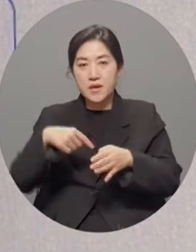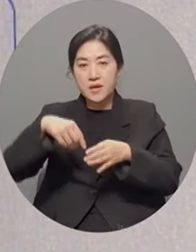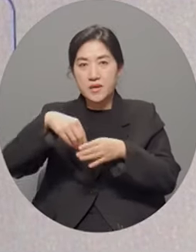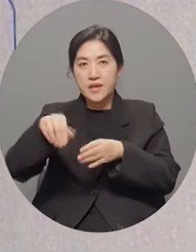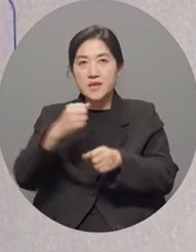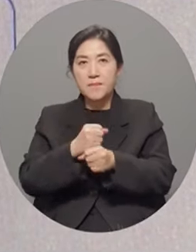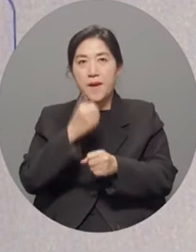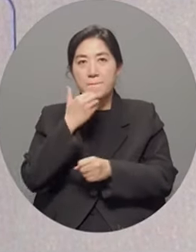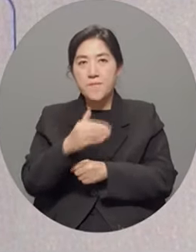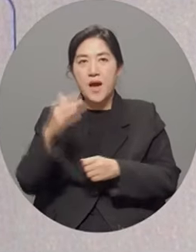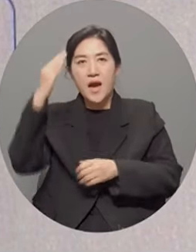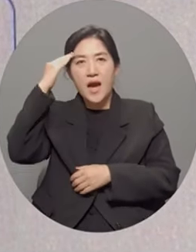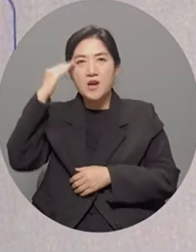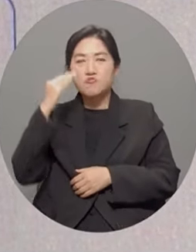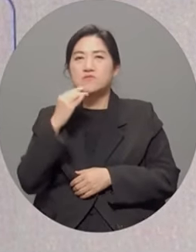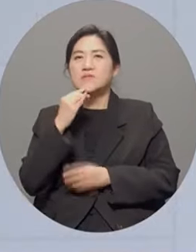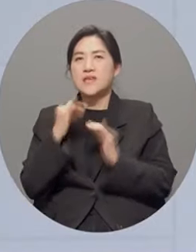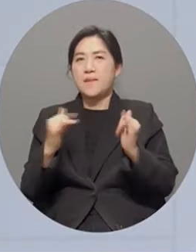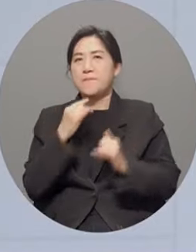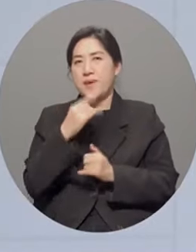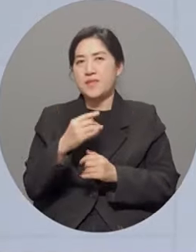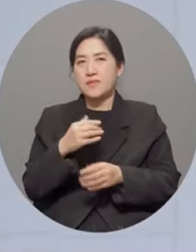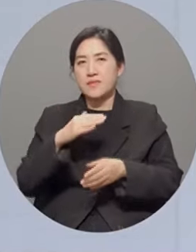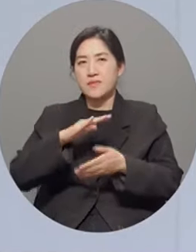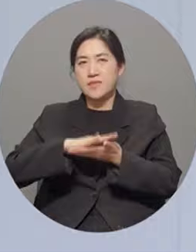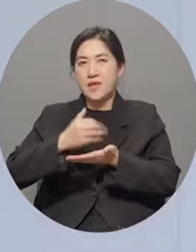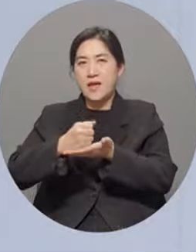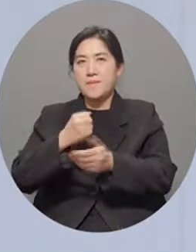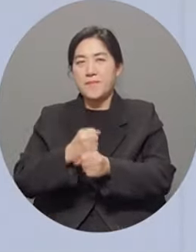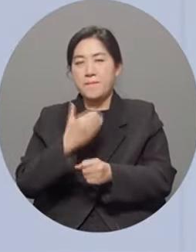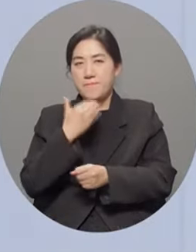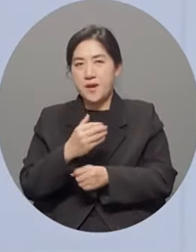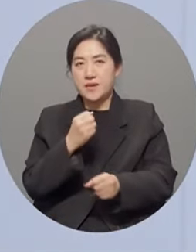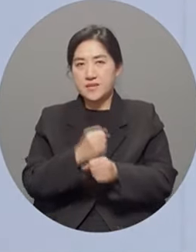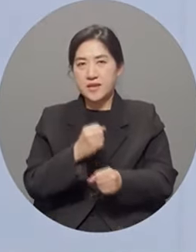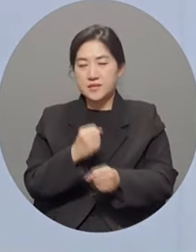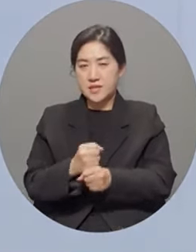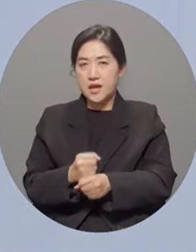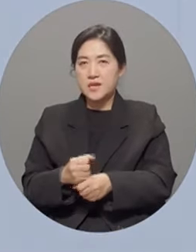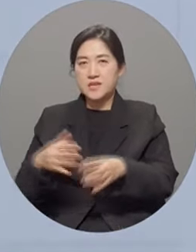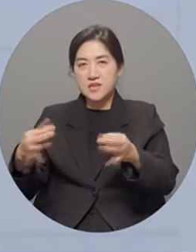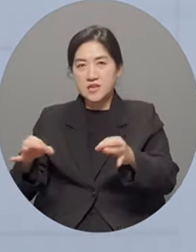하지만 실제 들어가 보면 계좌를 만들 수 있는 건 한국인뿐입니다.